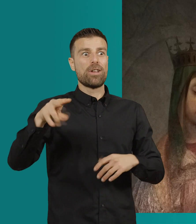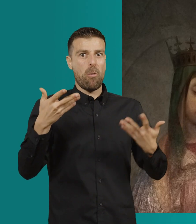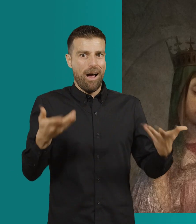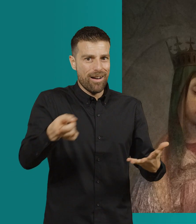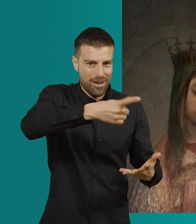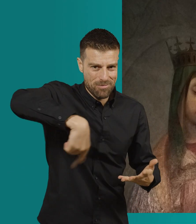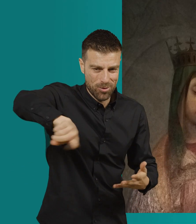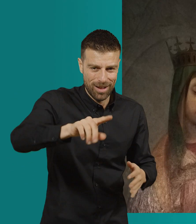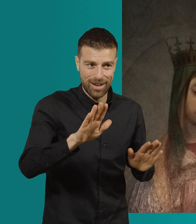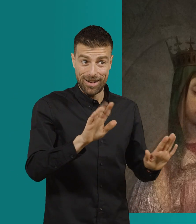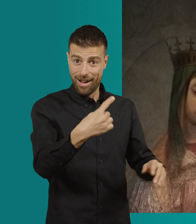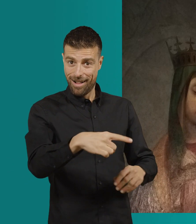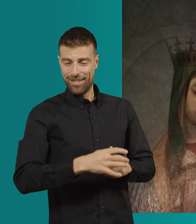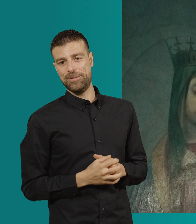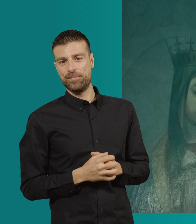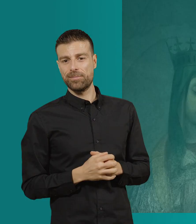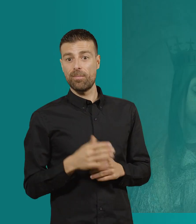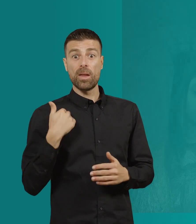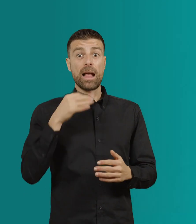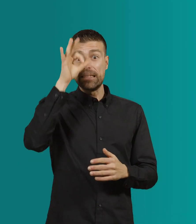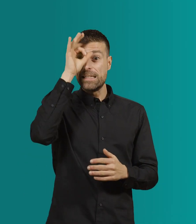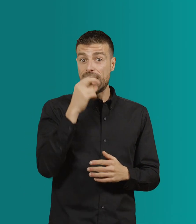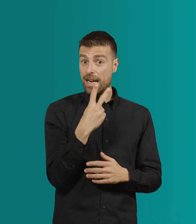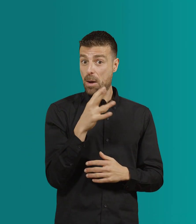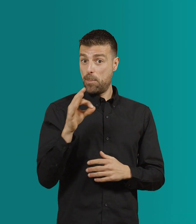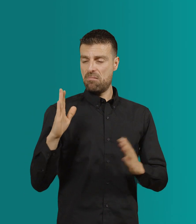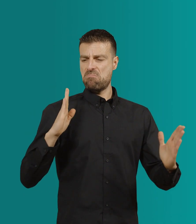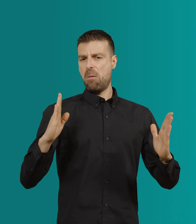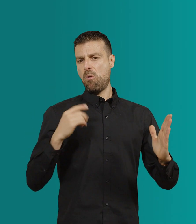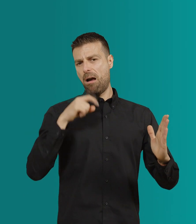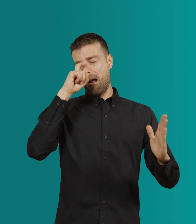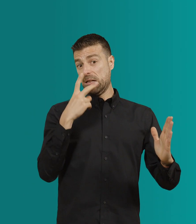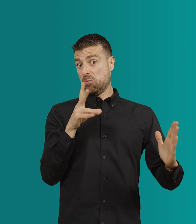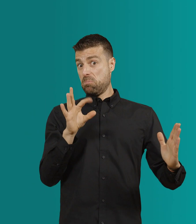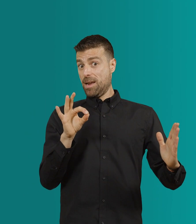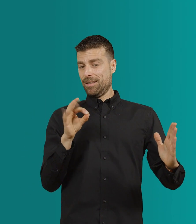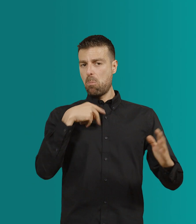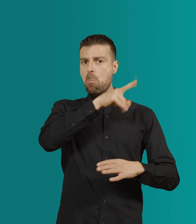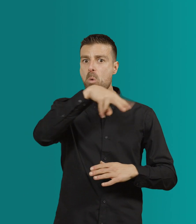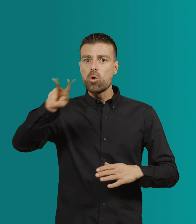Des dels seus orígens, als anys vint del segle XX, aquest museu sempre va tenir l'esperit de ser